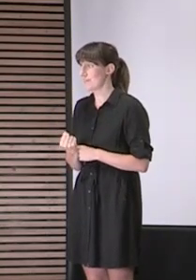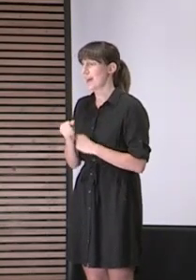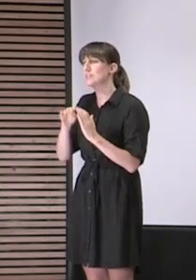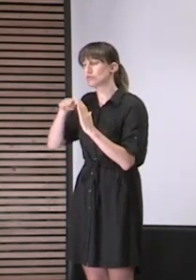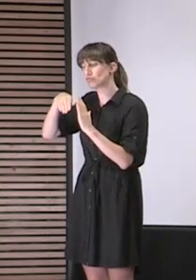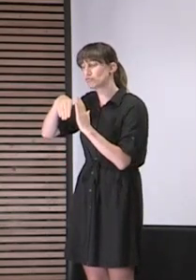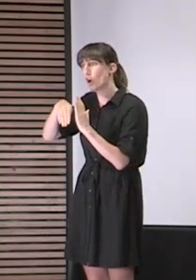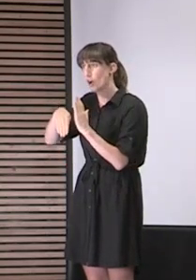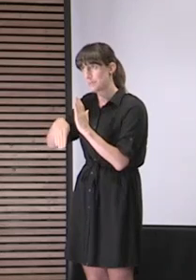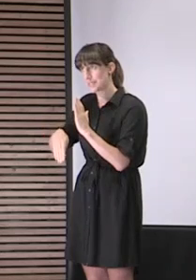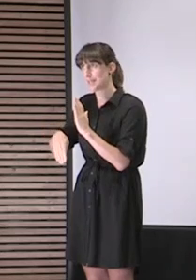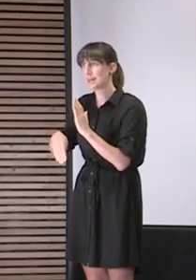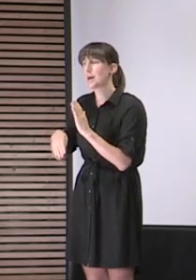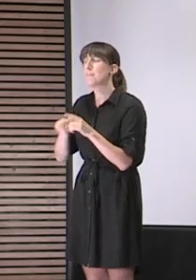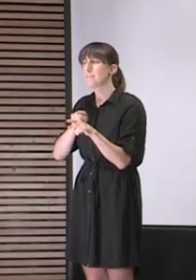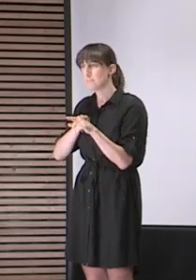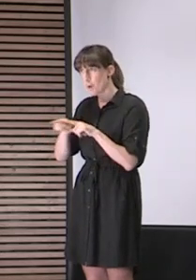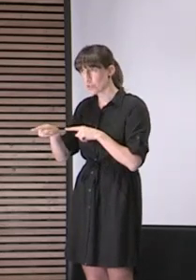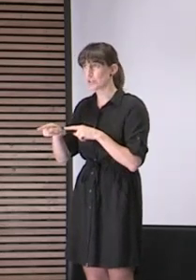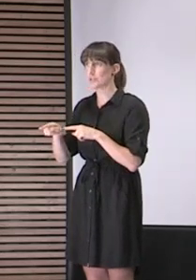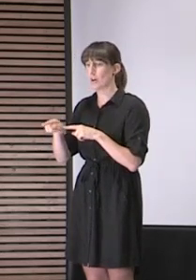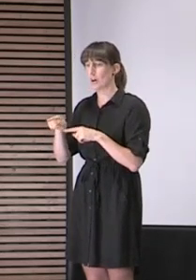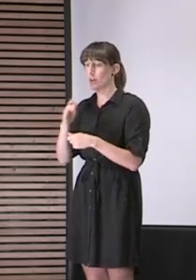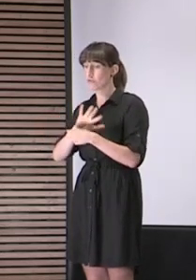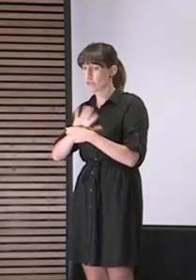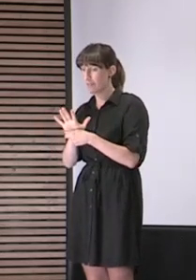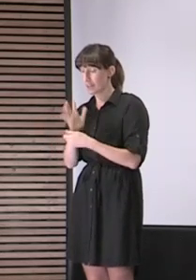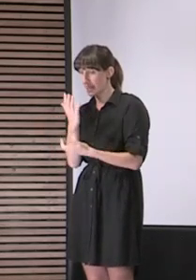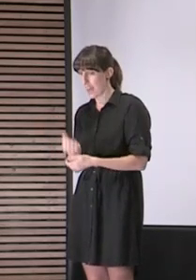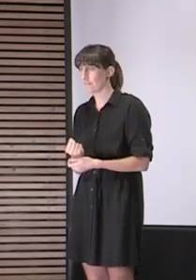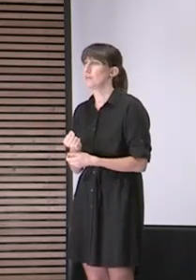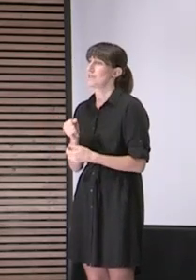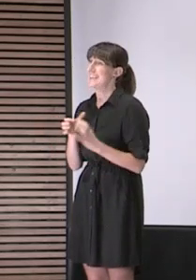La definición del caso se amplió formalmente el viernes, pero las pruebas comenzaron a aumentar a mediados de la semana. Nuevamente, la tasa de